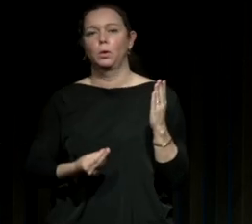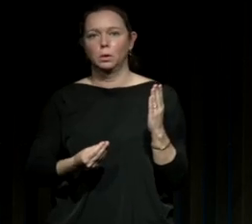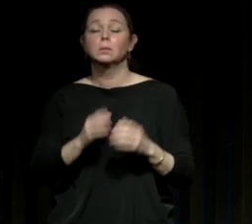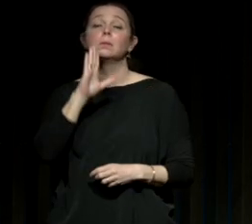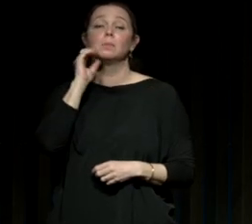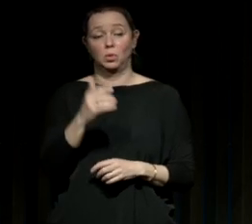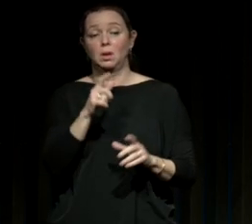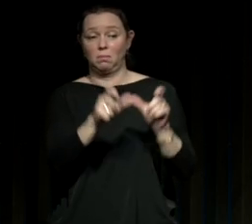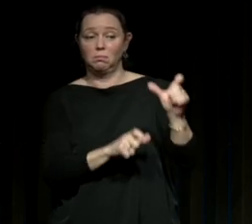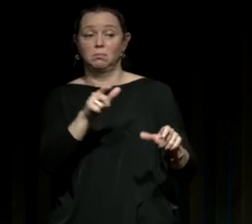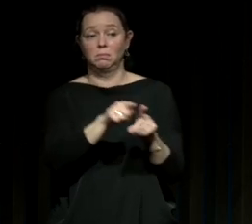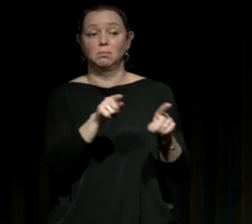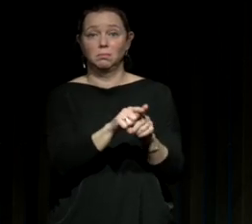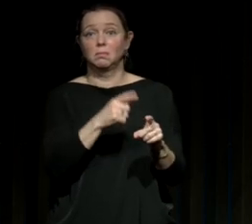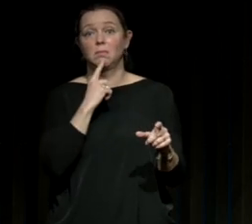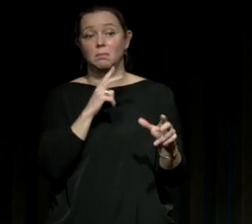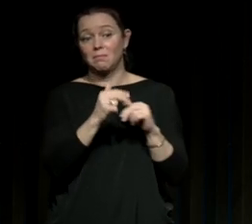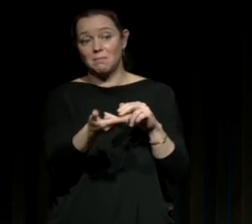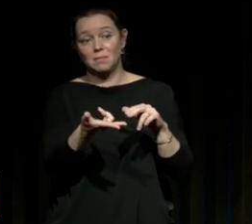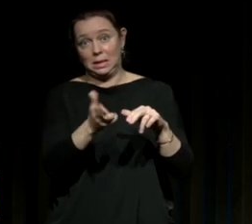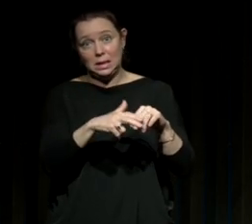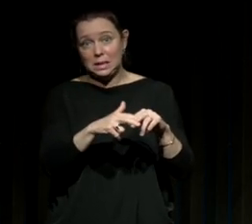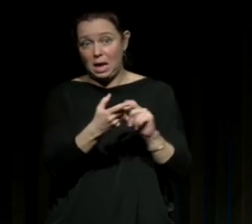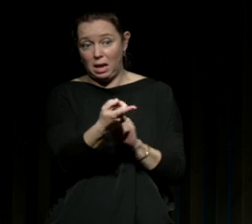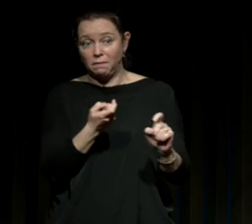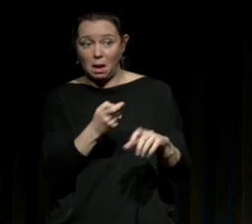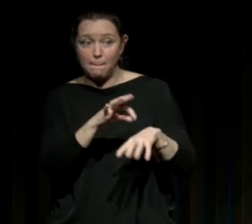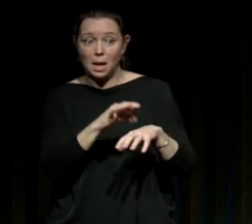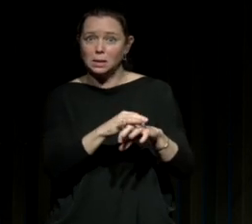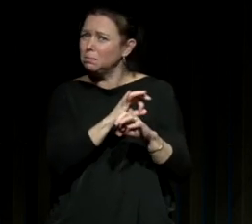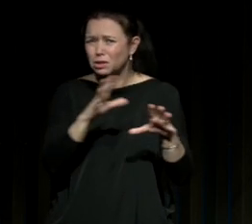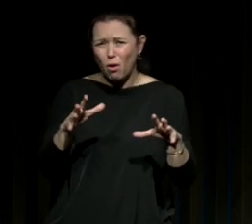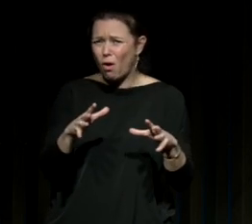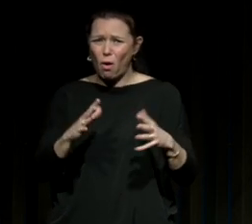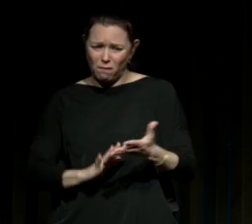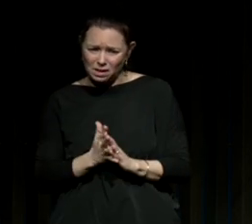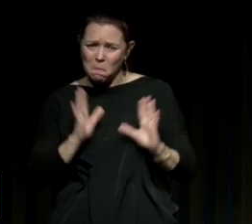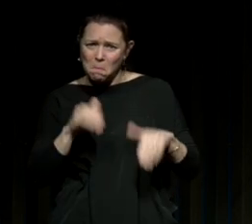négligeable de décès liés aux maladies non infectieuse qui ampute notre espérance de